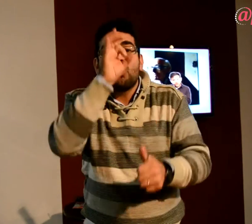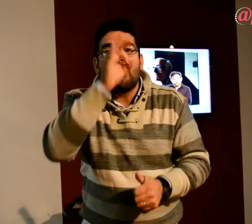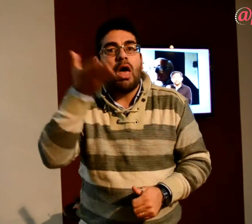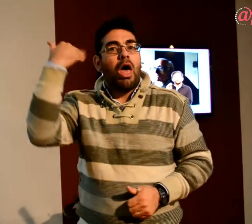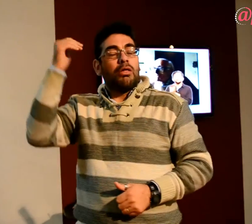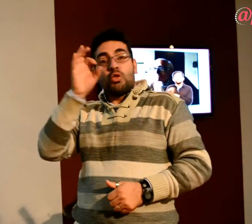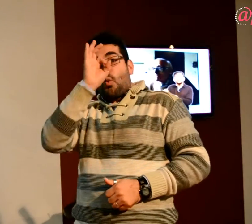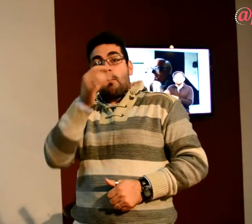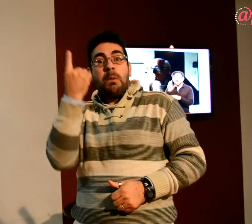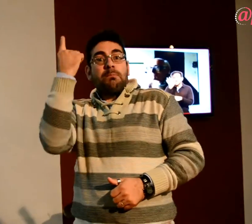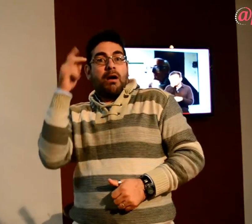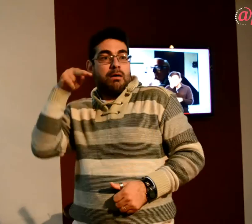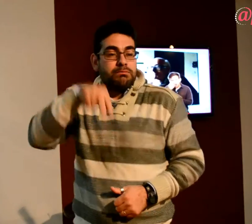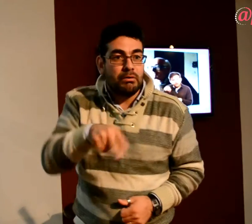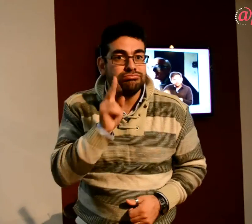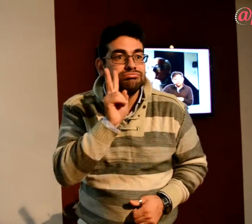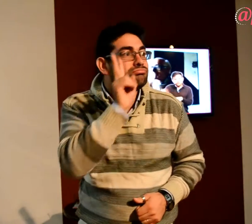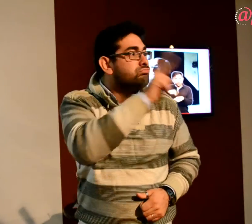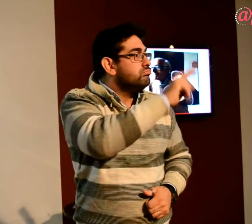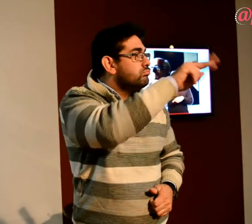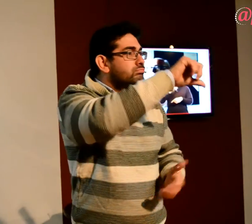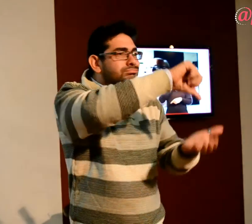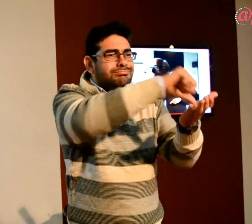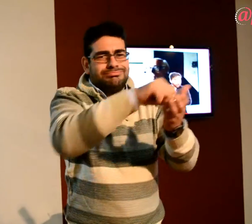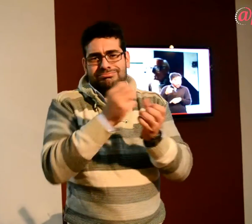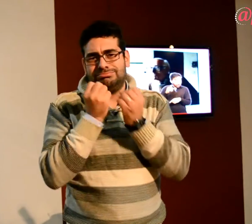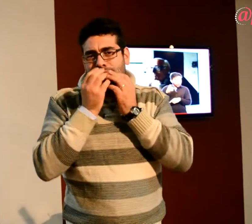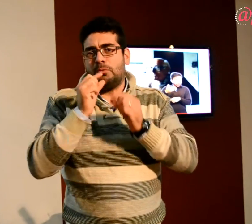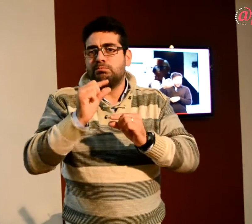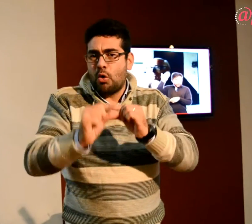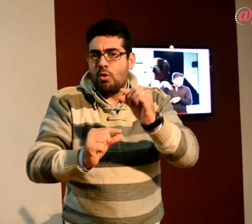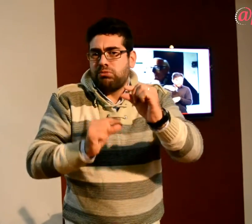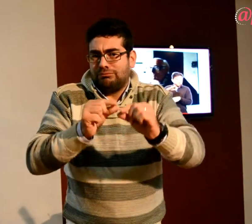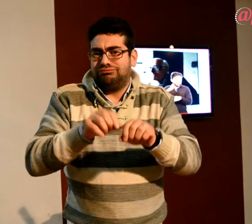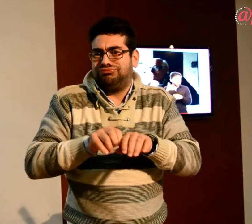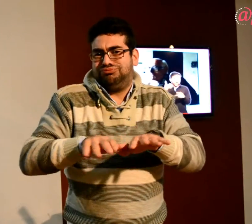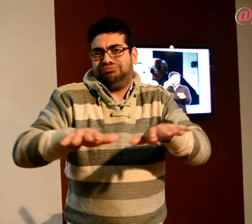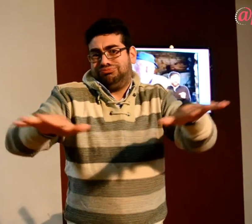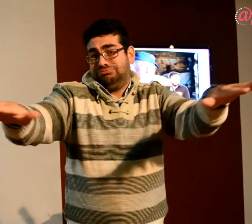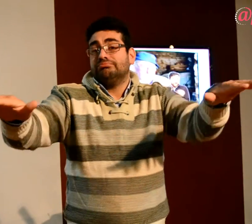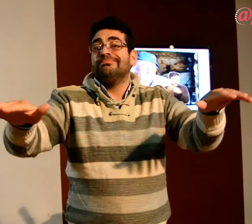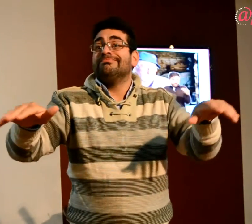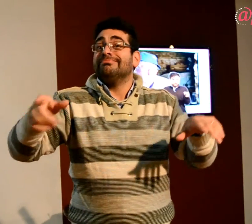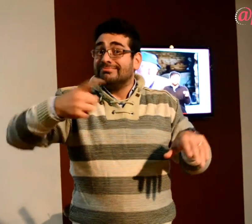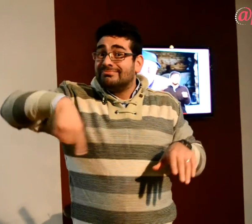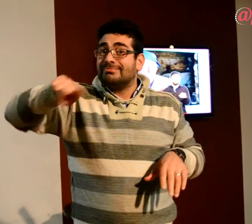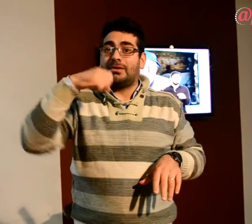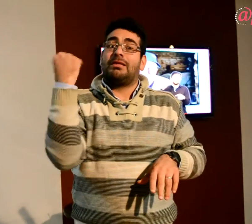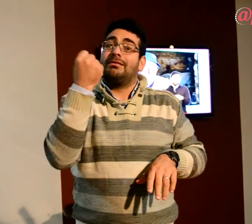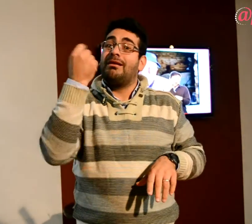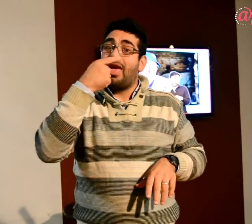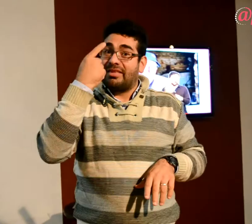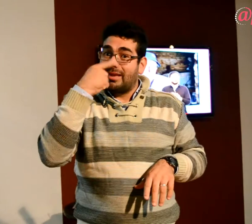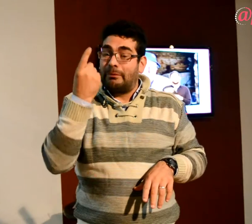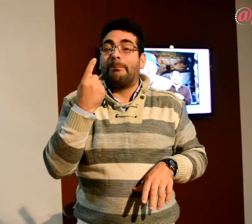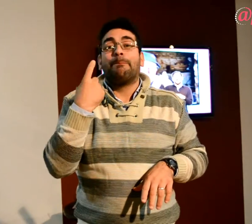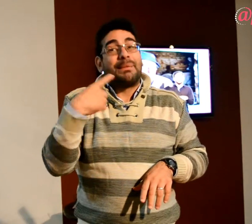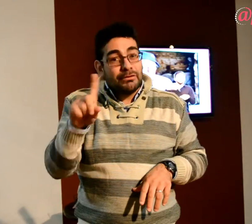Es la primera vez que hay un equipo y que vengo al museo. Es encantadora la ciudad y saber como ha ido creciendo. Todo esto es muy importante y muy interesante.